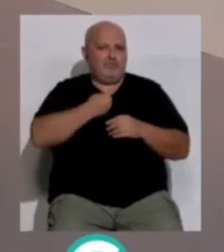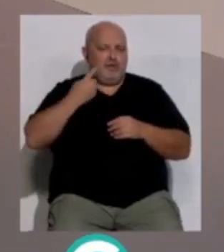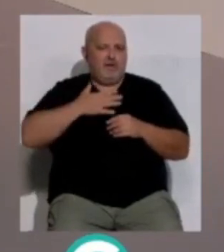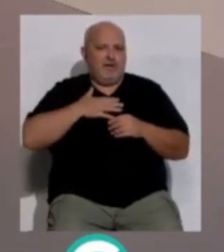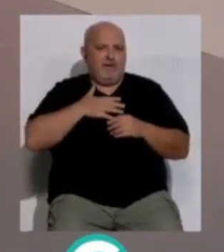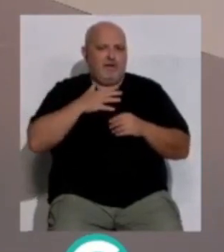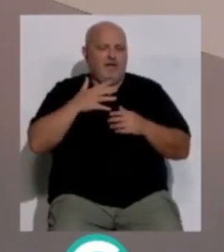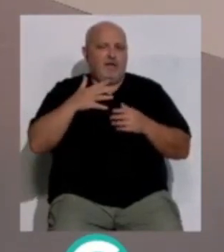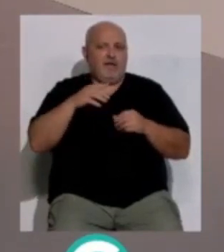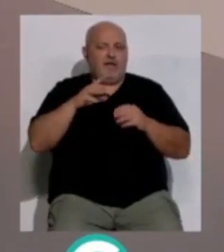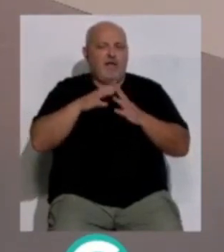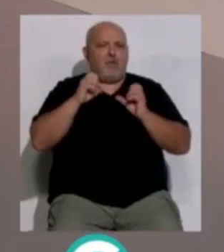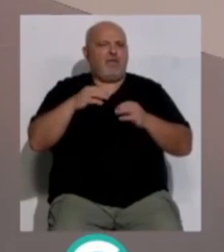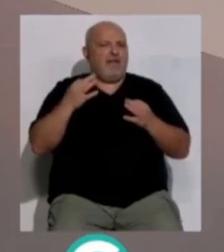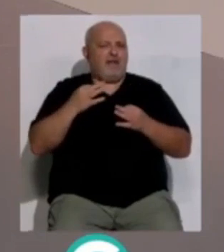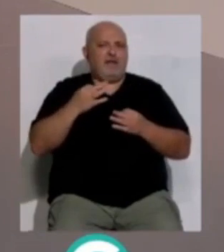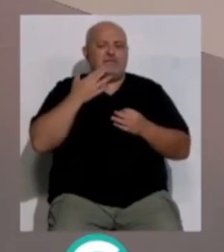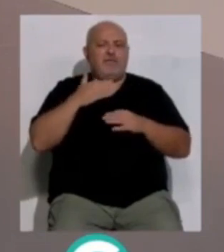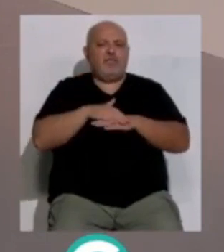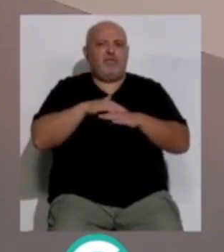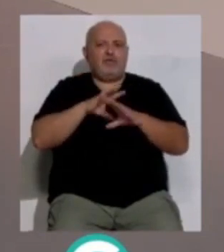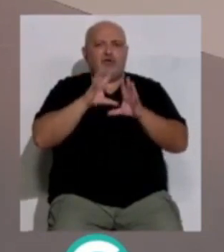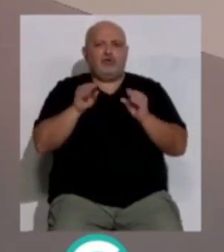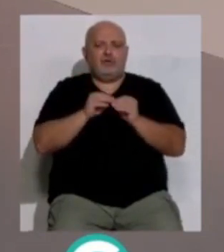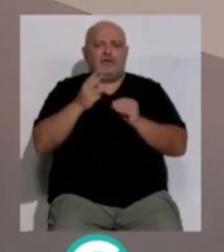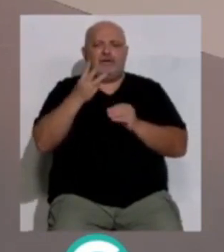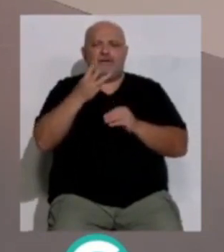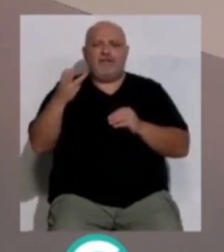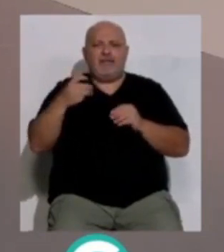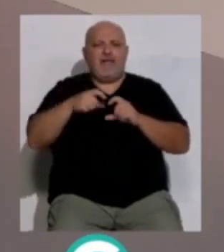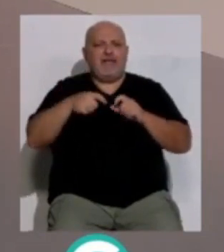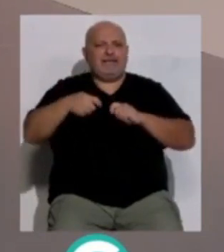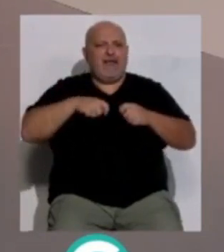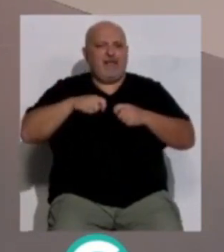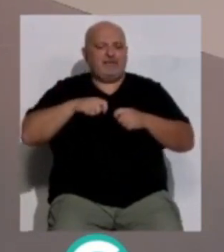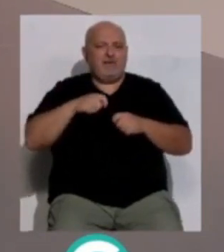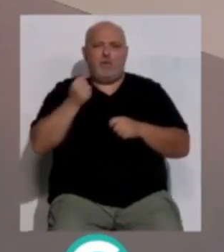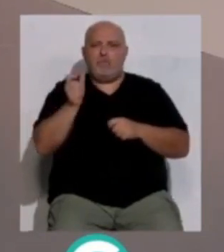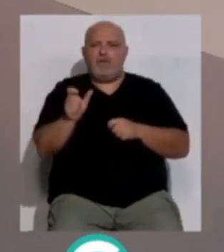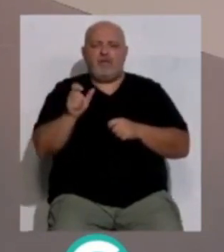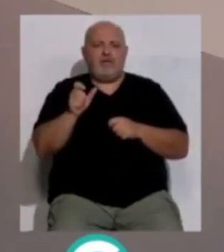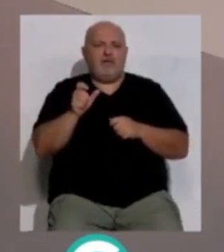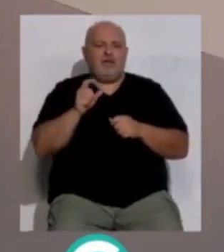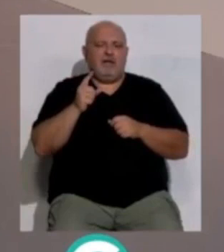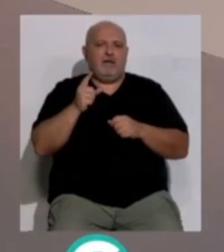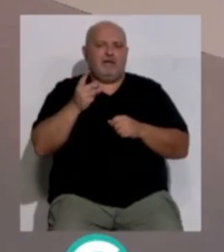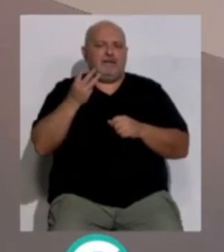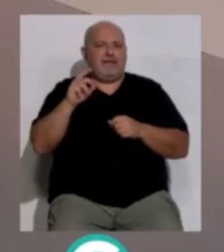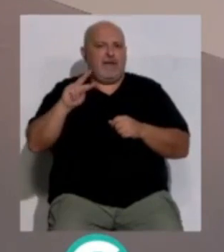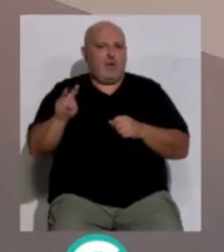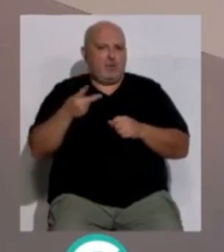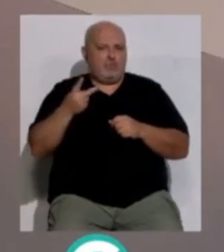español que estarían de acuerdo en ceder un total de 300 entradas a un precio de 30 euros para las